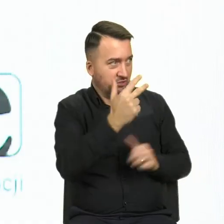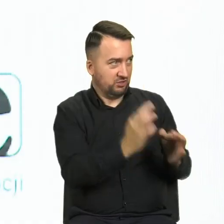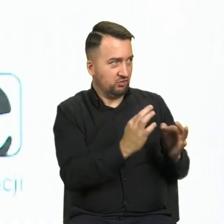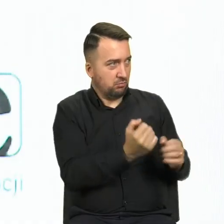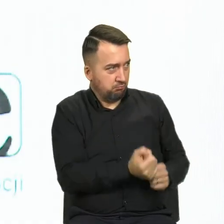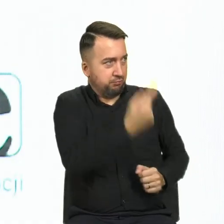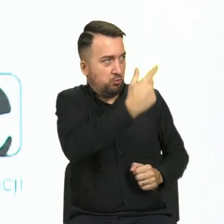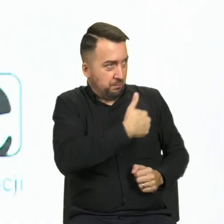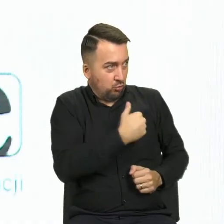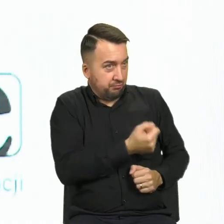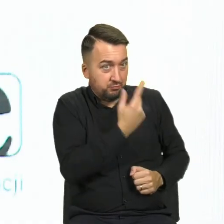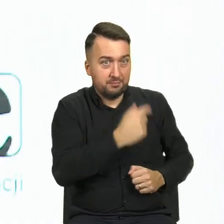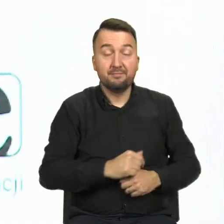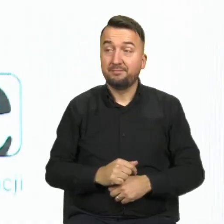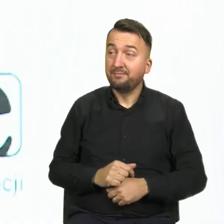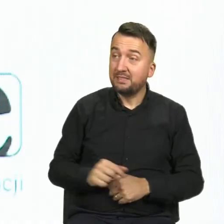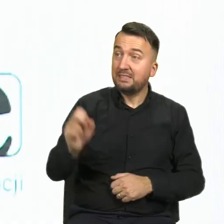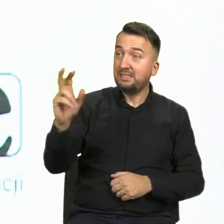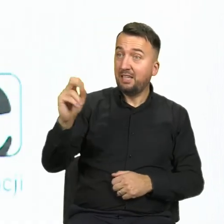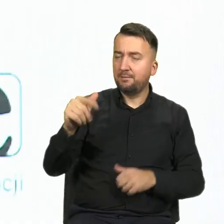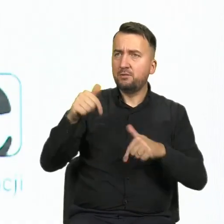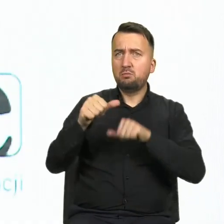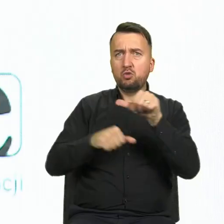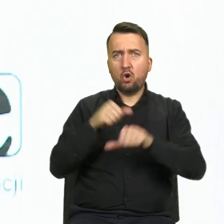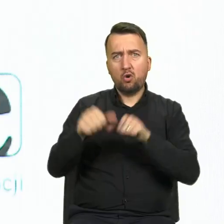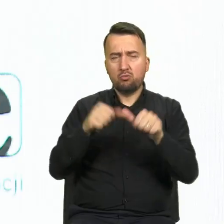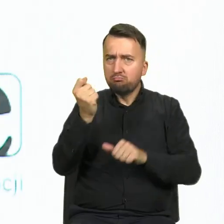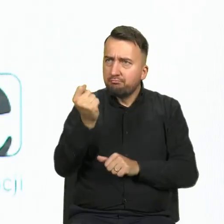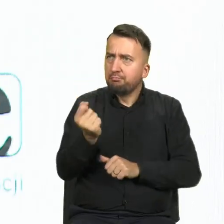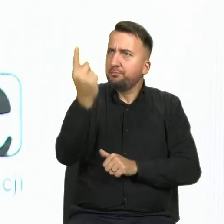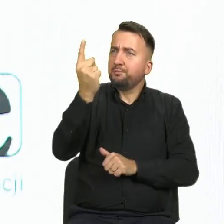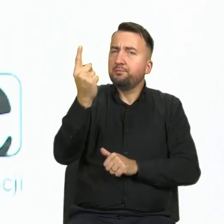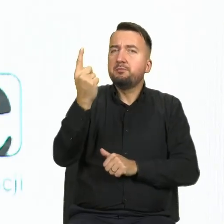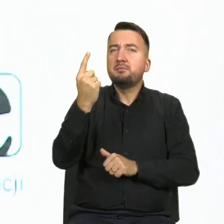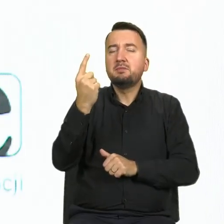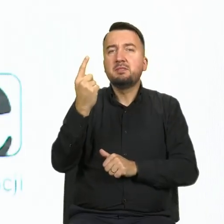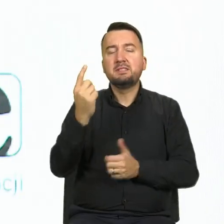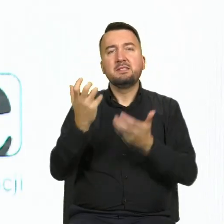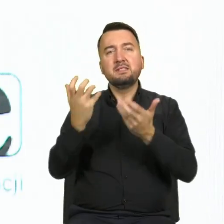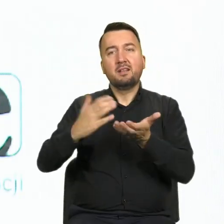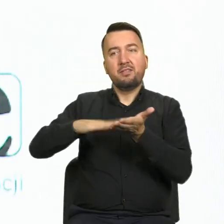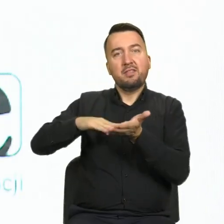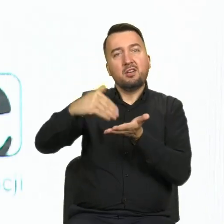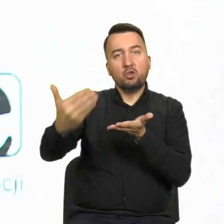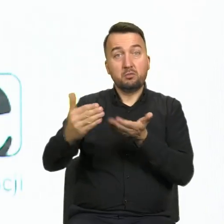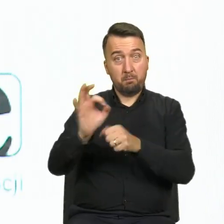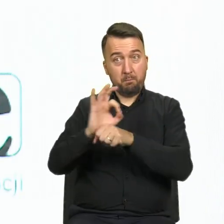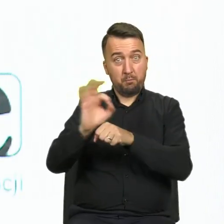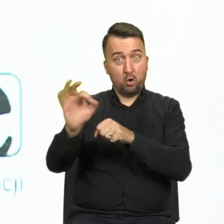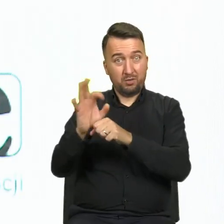w tym roku szczególny nacisk był położony na nagrodzanie projektów, które wykorzystały elementy grywalizacji.